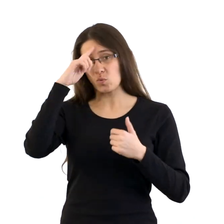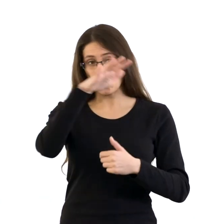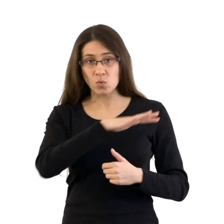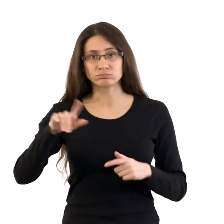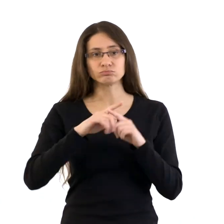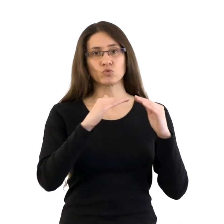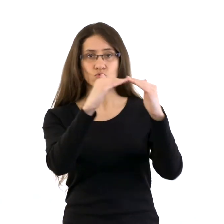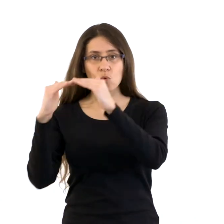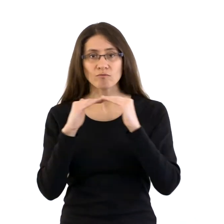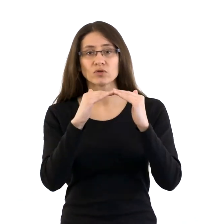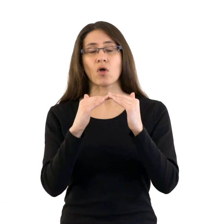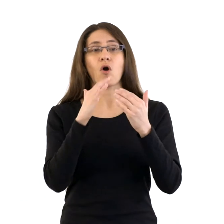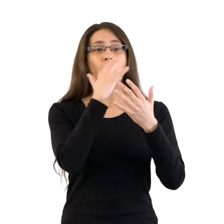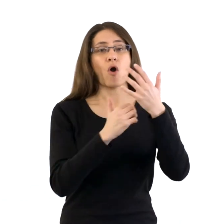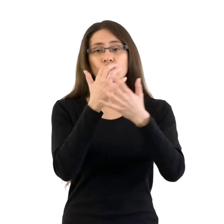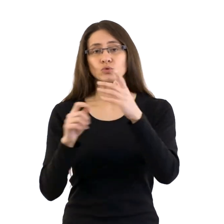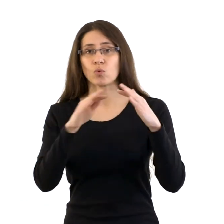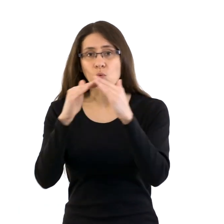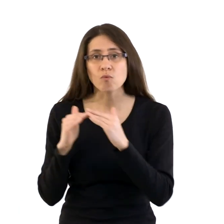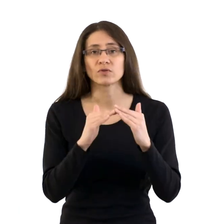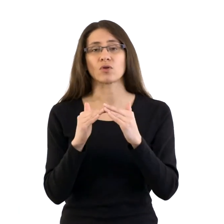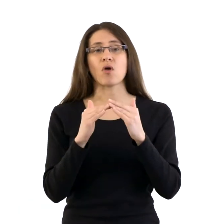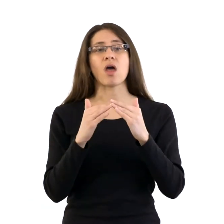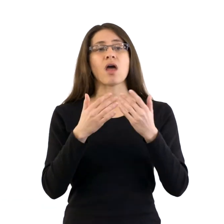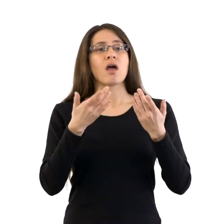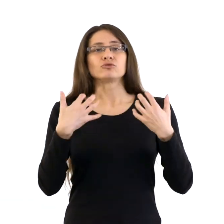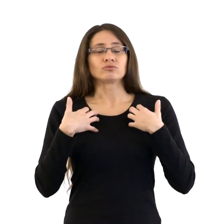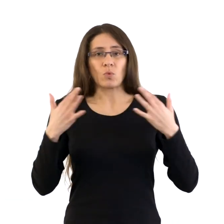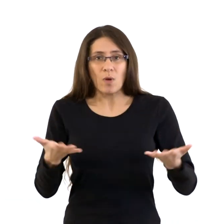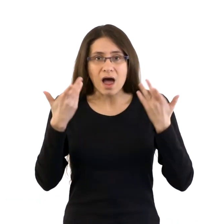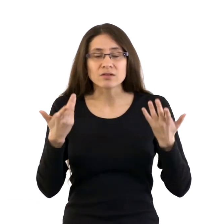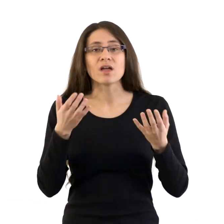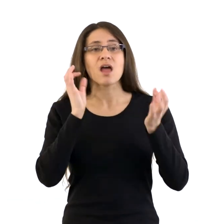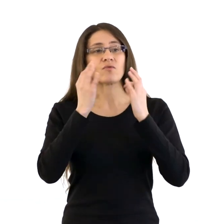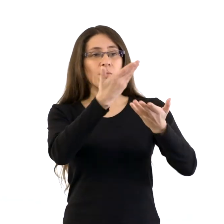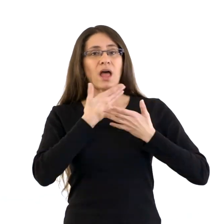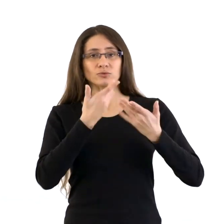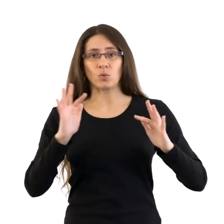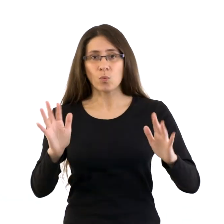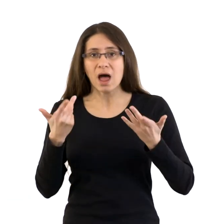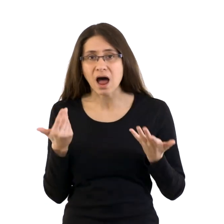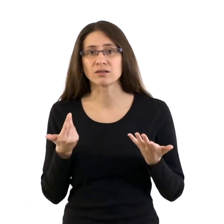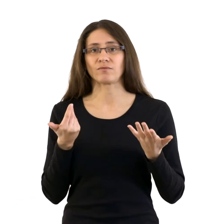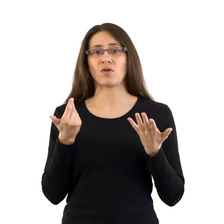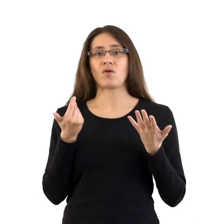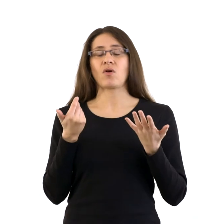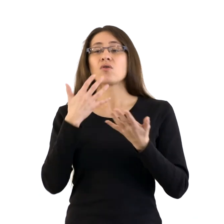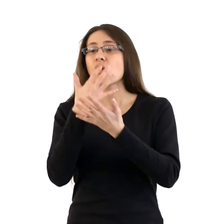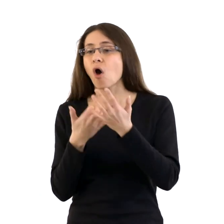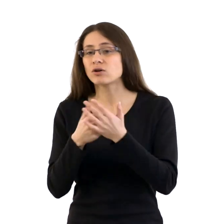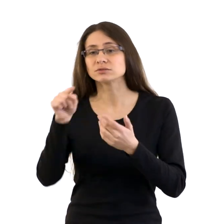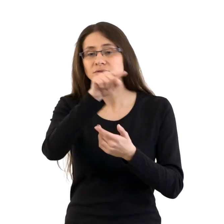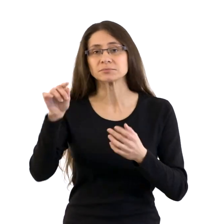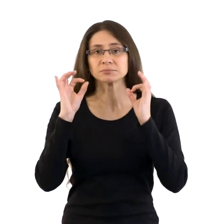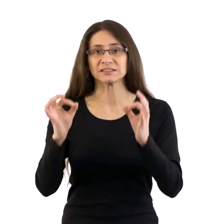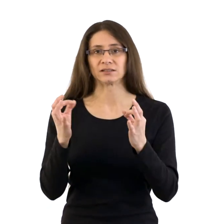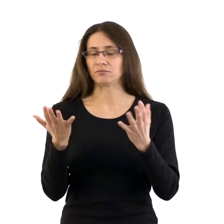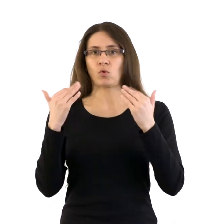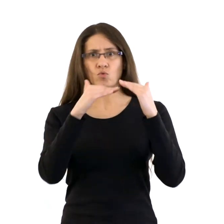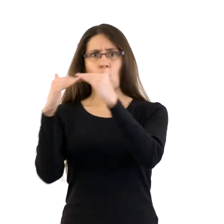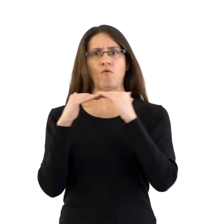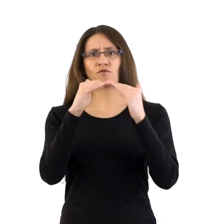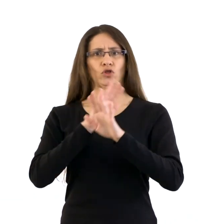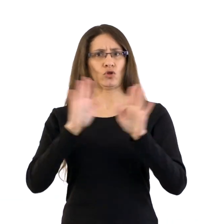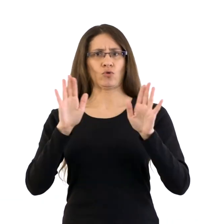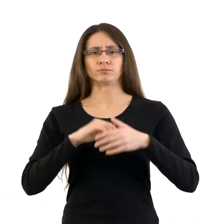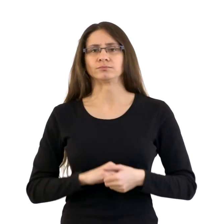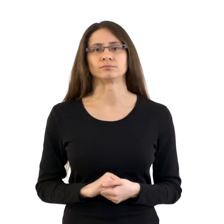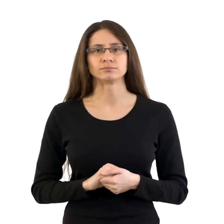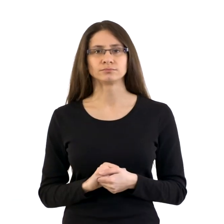identyczne zastosowanie, elastyczność użycia, prosta obsługa, prosta informacja, łatwość użytkowania.